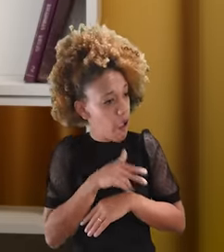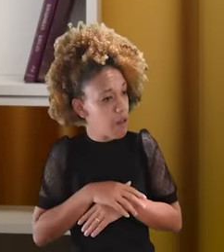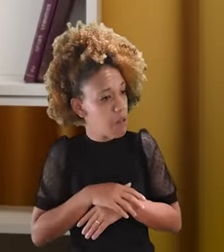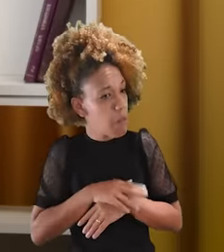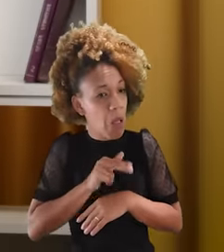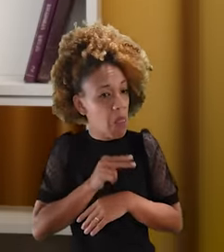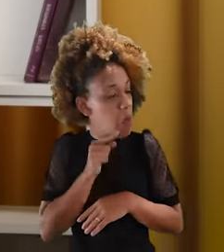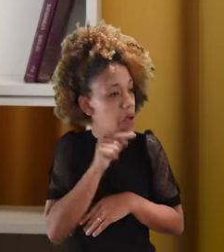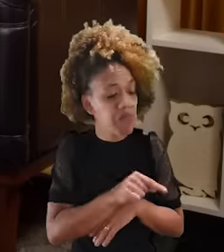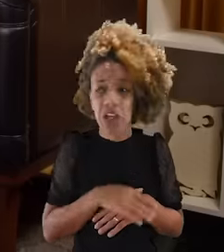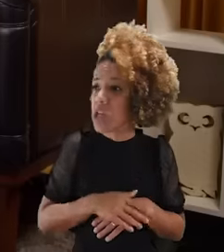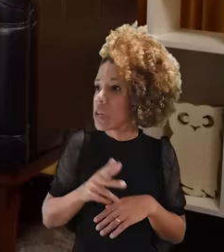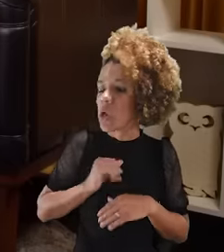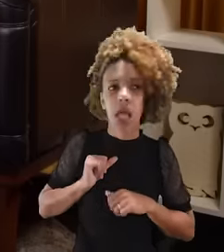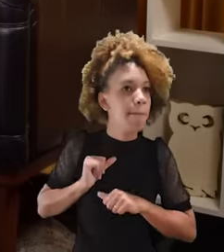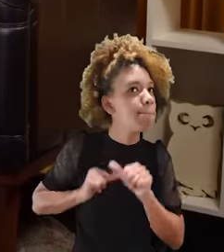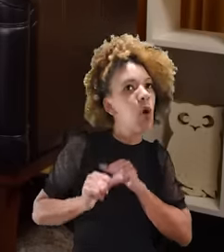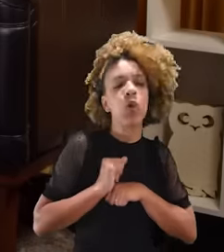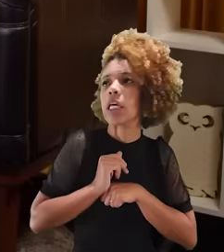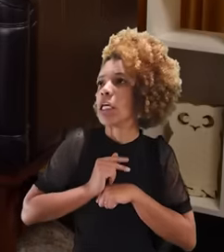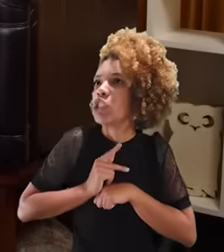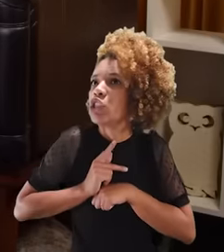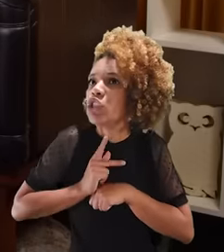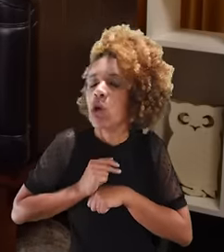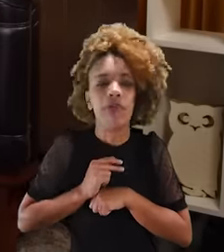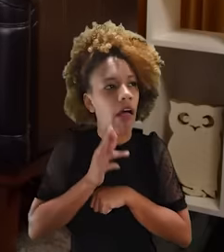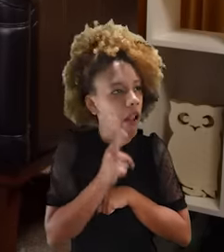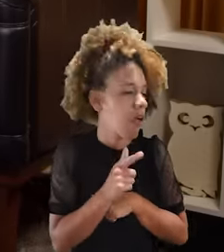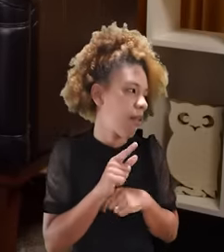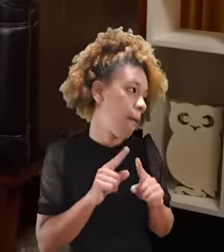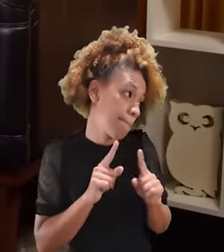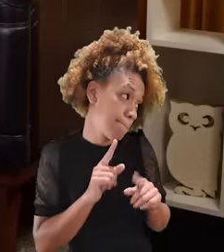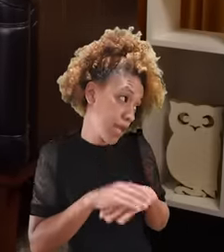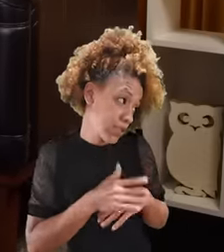antes porque nossa aí muda tua vida e você caraca eu acho vou dar um achismo meu eu acho que tem uma